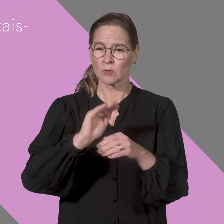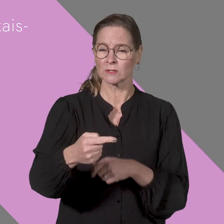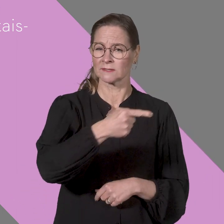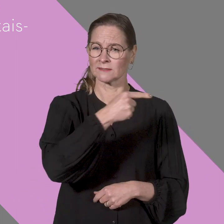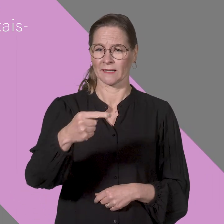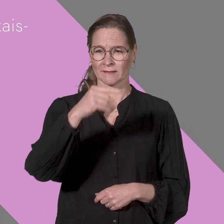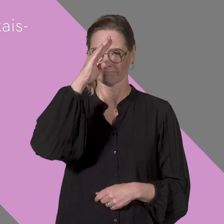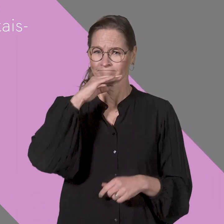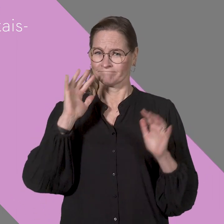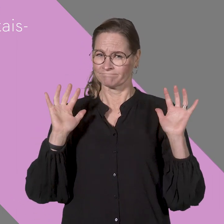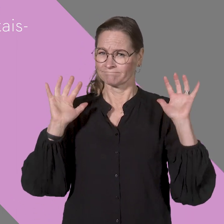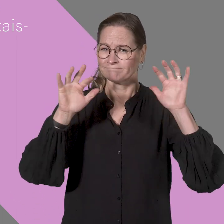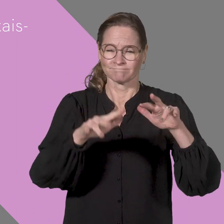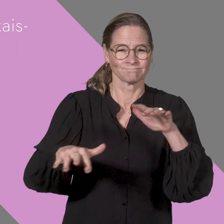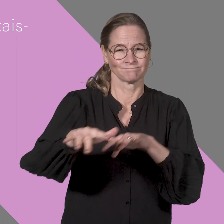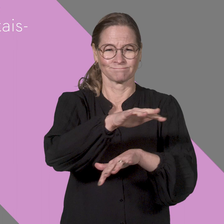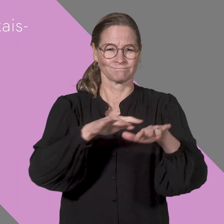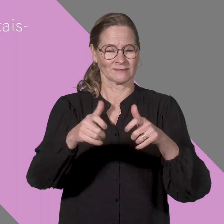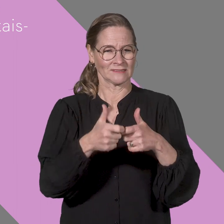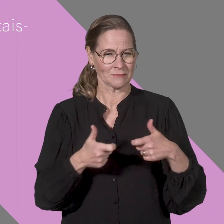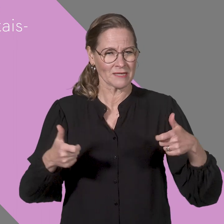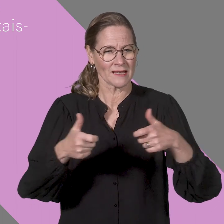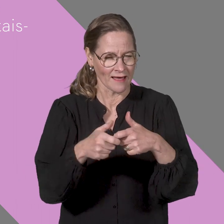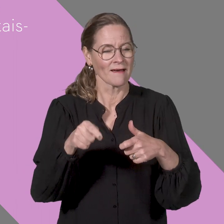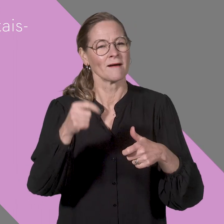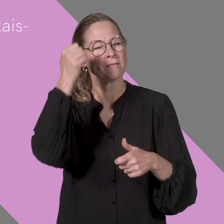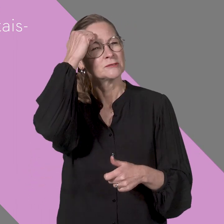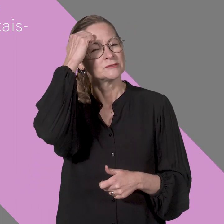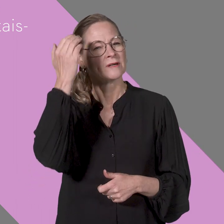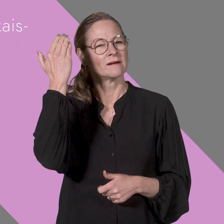Yli satapäisen yleisön keränneessä seminaarissa muisteltiin -